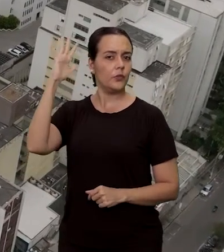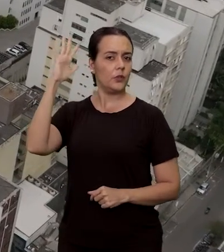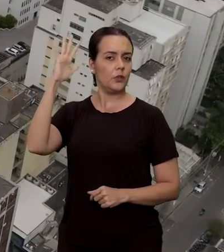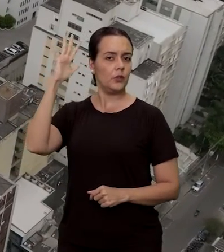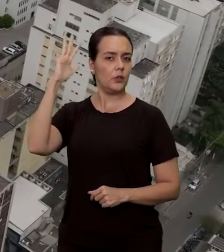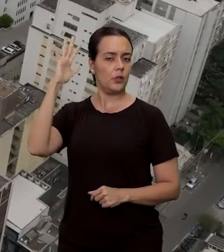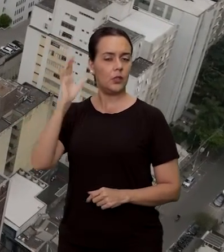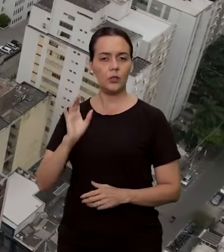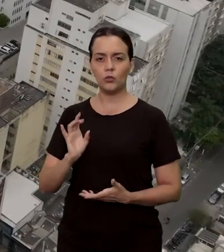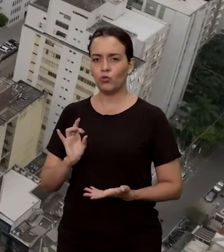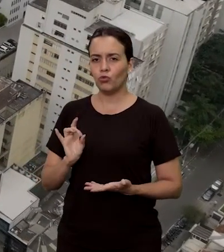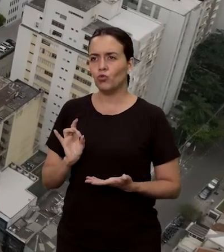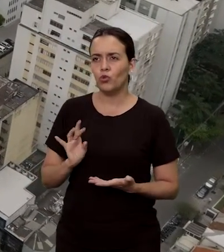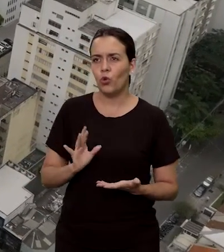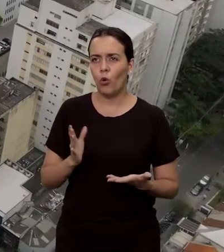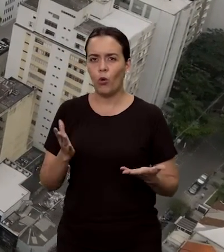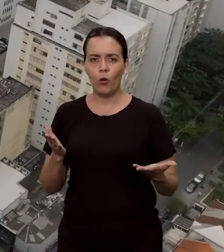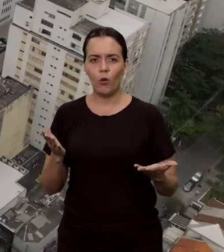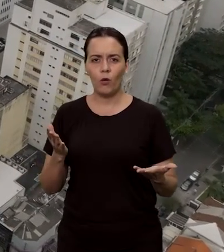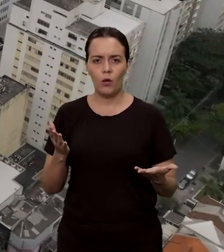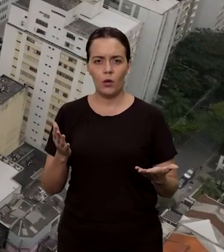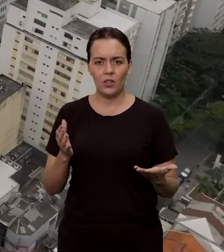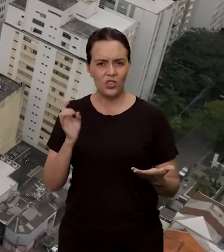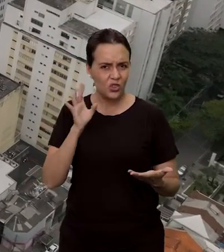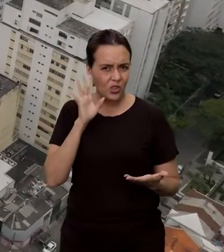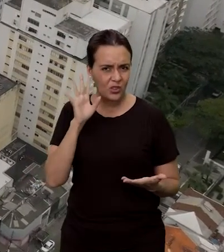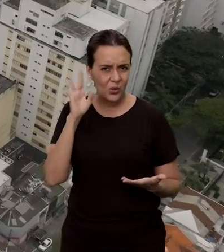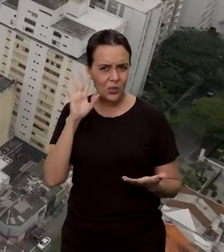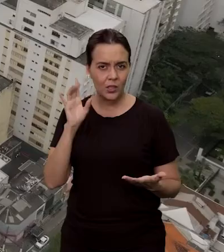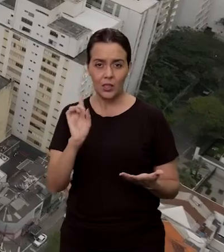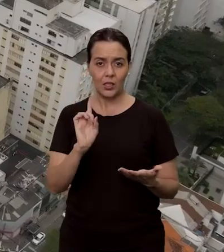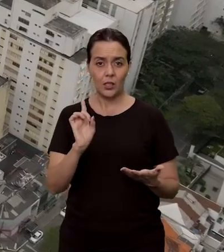que não são meramente teorias, construções teóricas